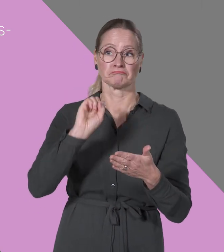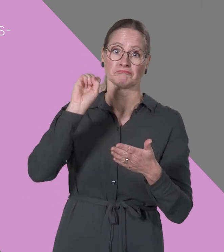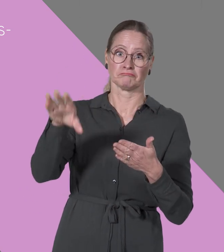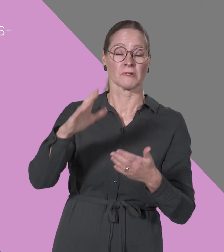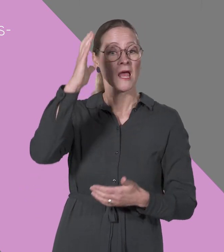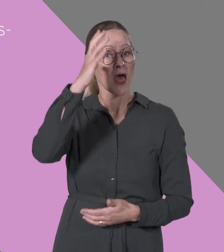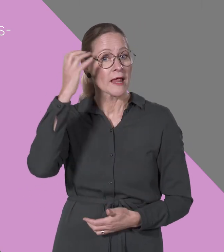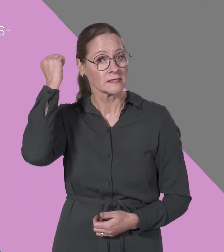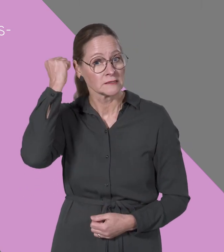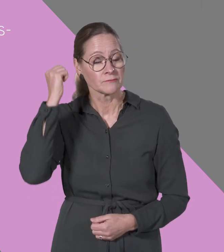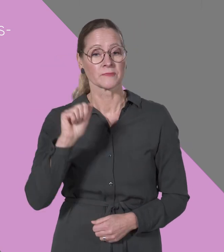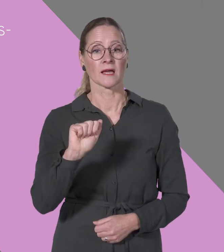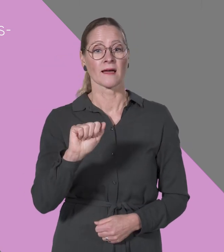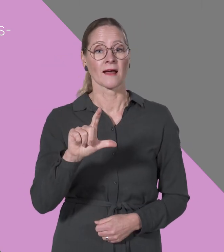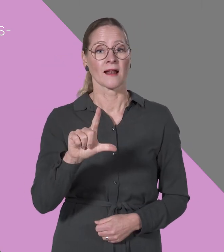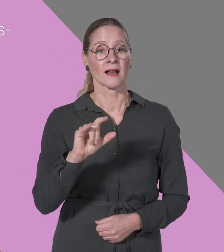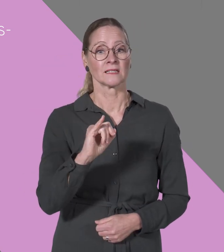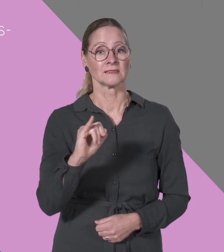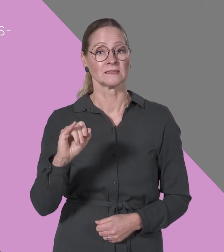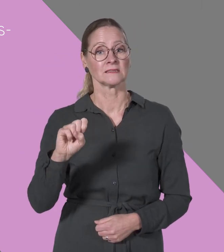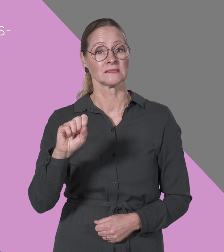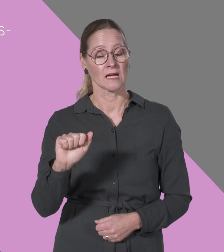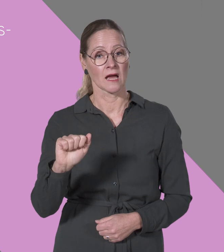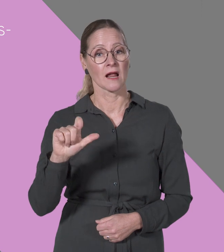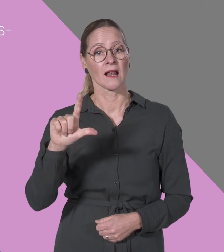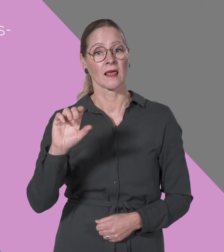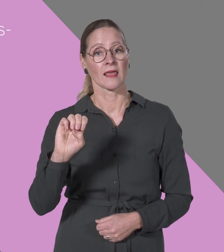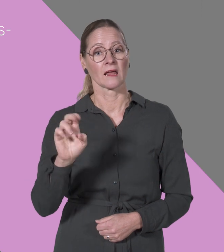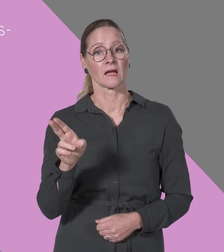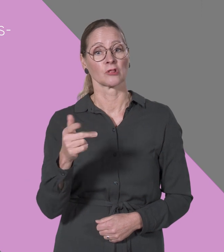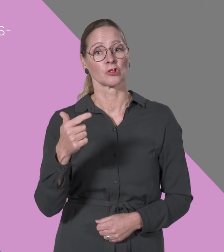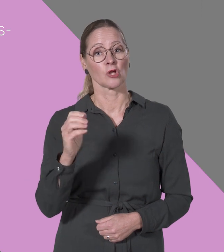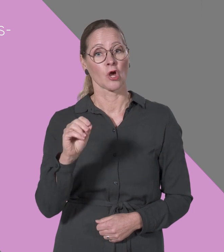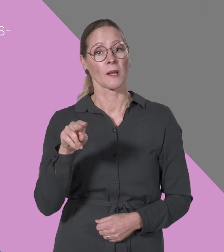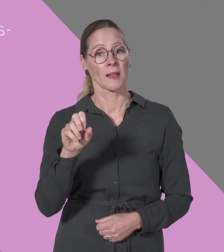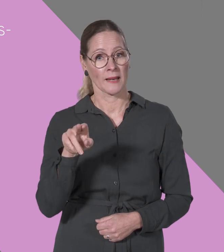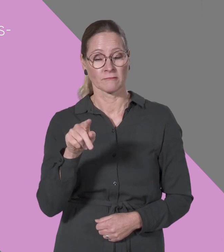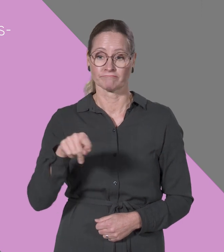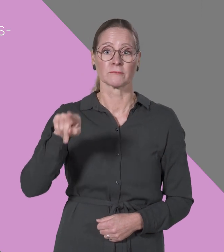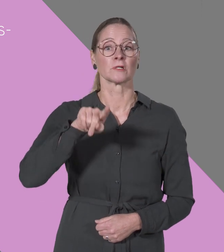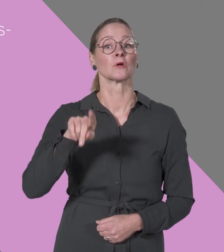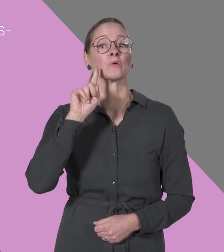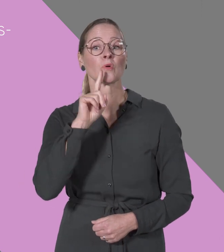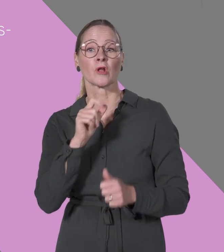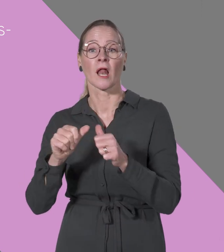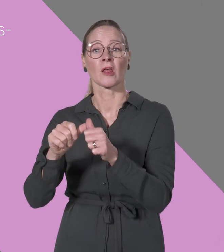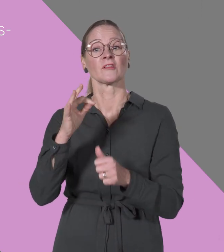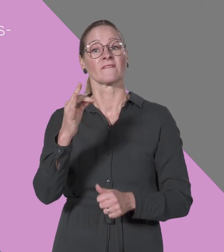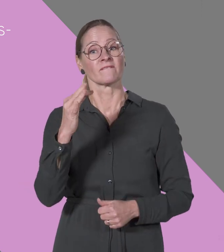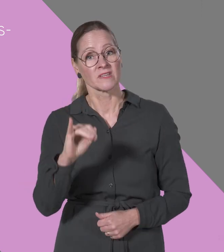joko osoitteeseen aliisa.lehtonen@kuurojenliitto.fi -